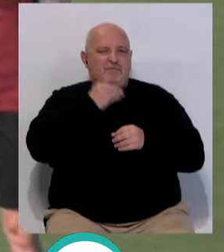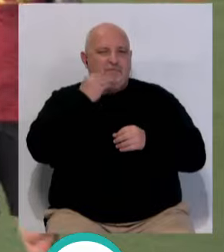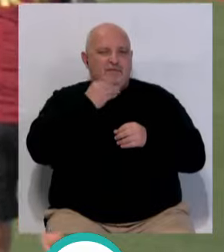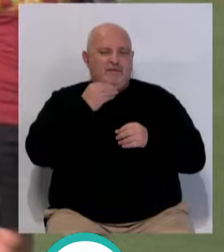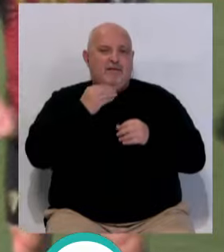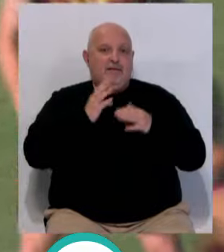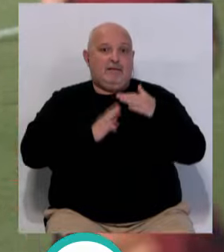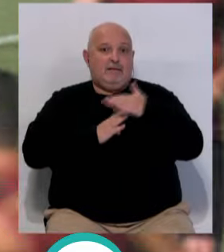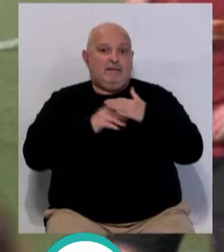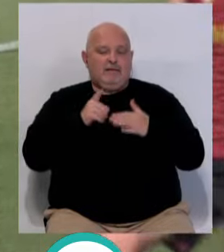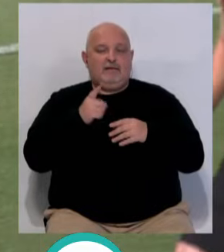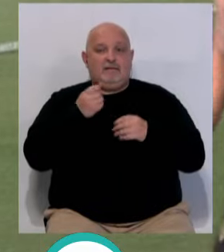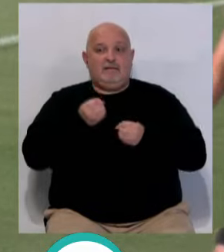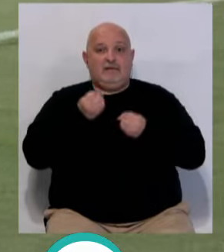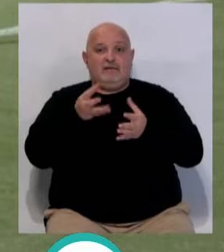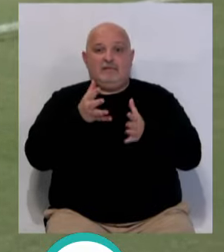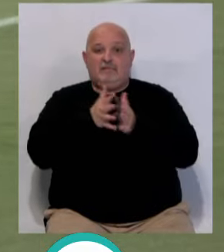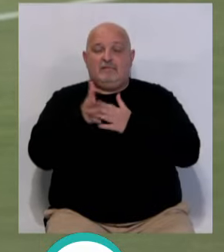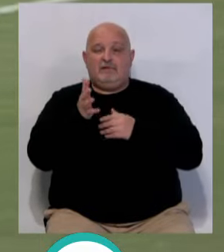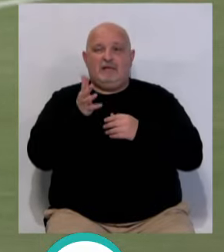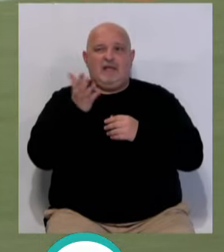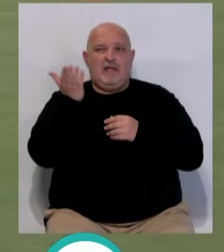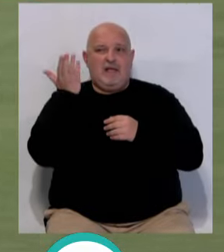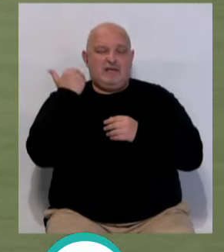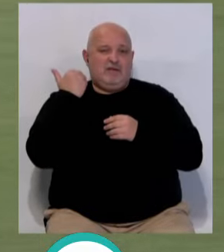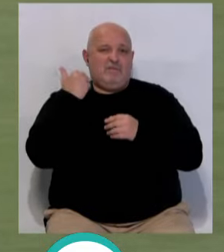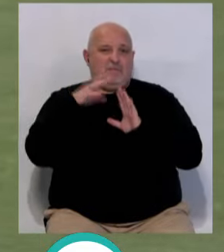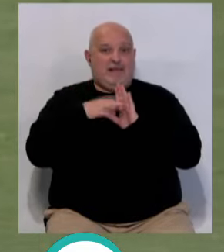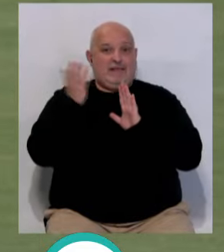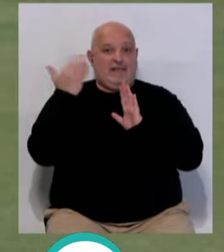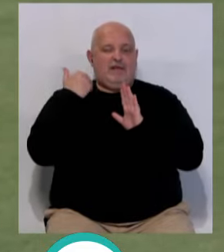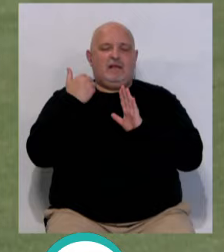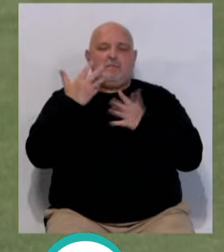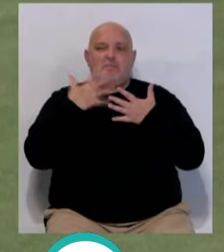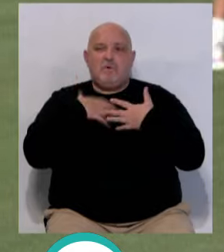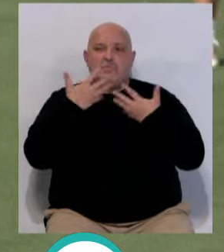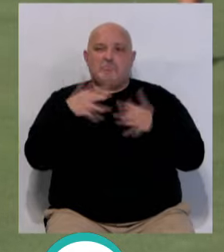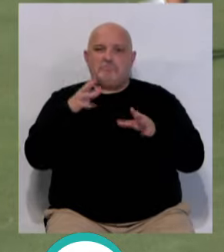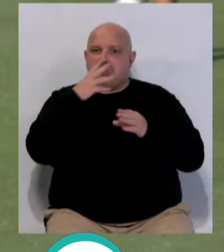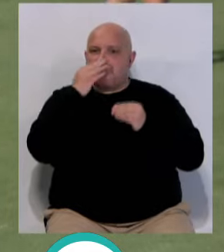parón comentábamos en el de ayer con nuestros con julios que quizá hubiera sido mejor opción